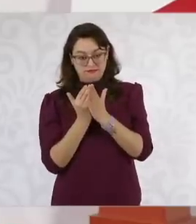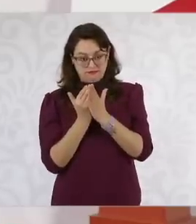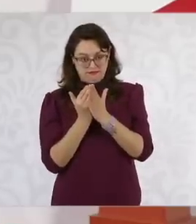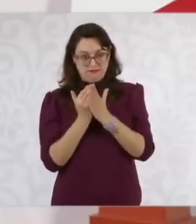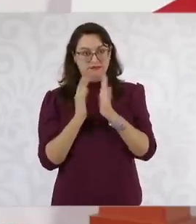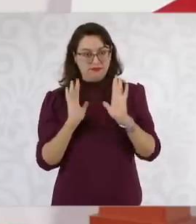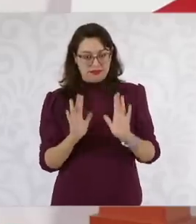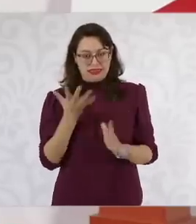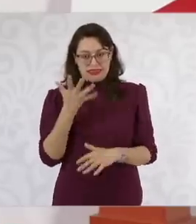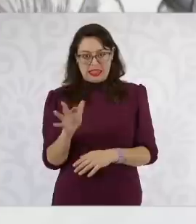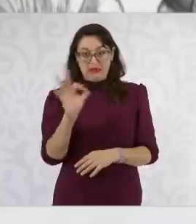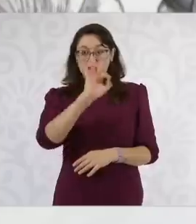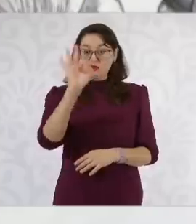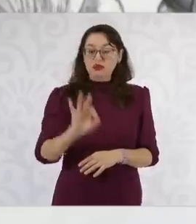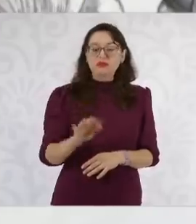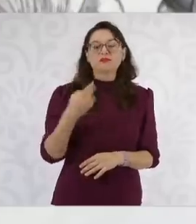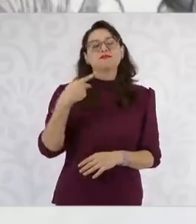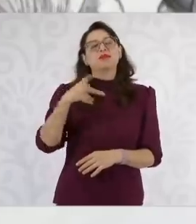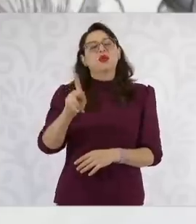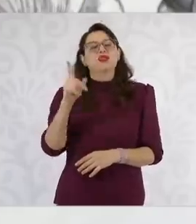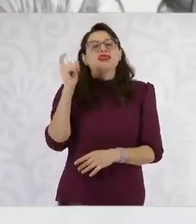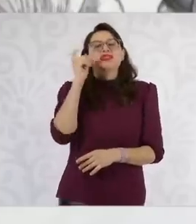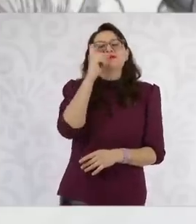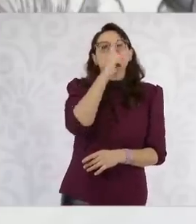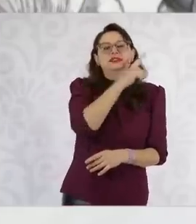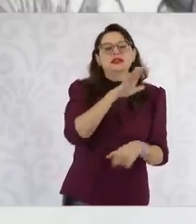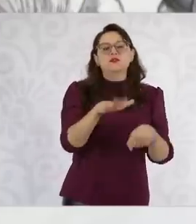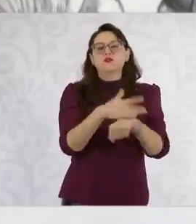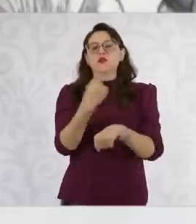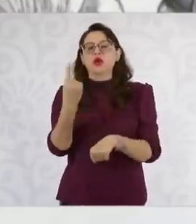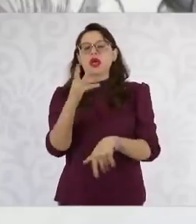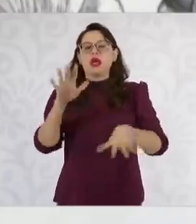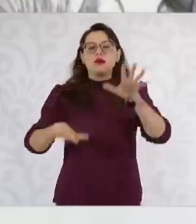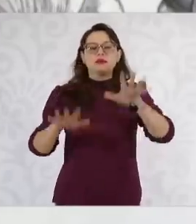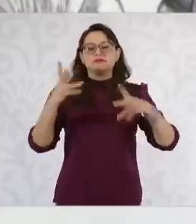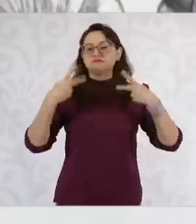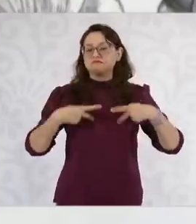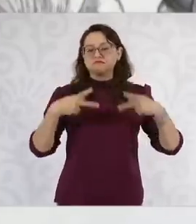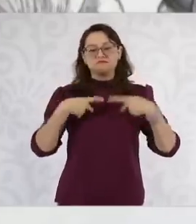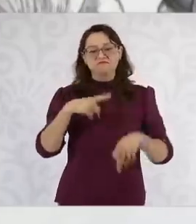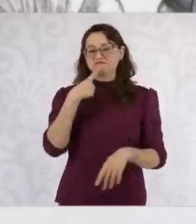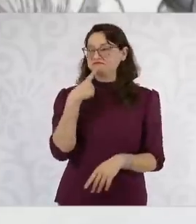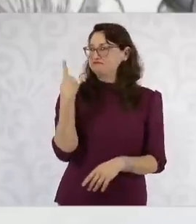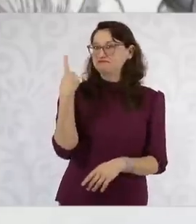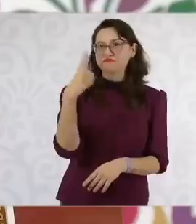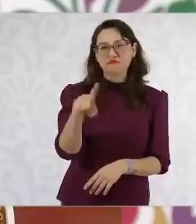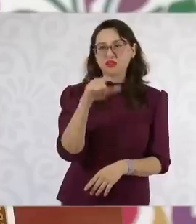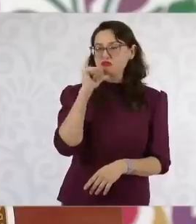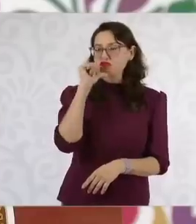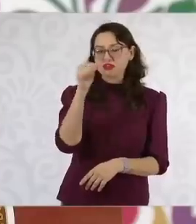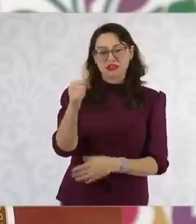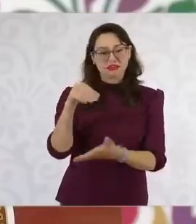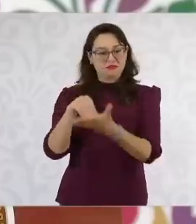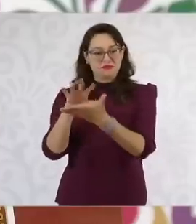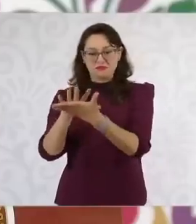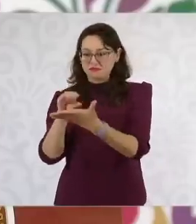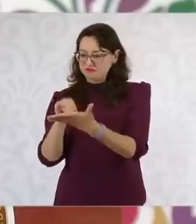disminuciones porque es un delito que por temor la gente no denuncia Está ya en el 19 constitucional